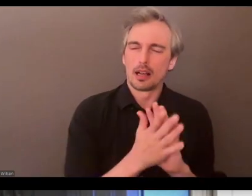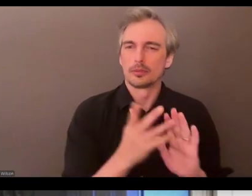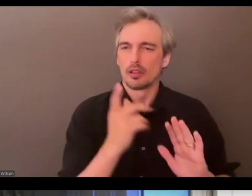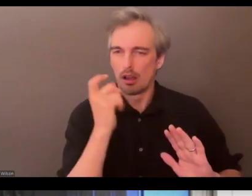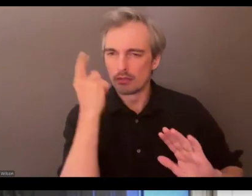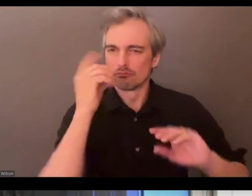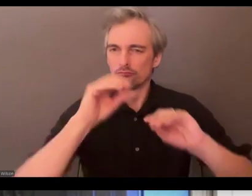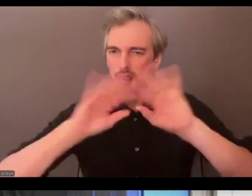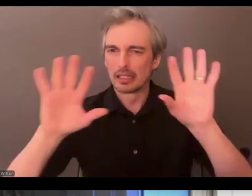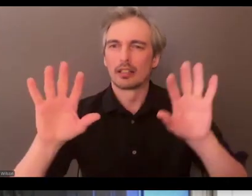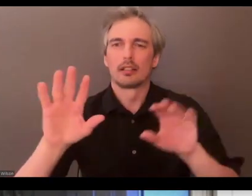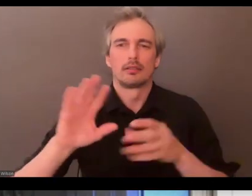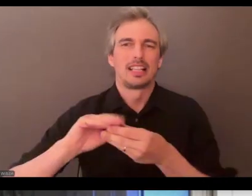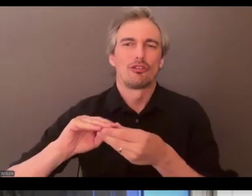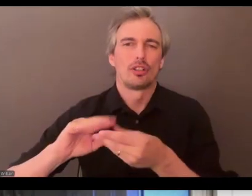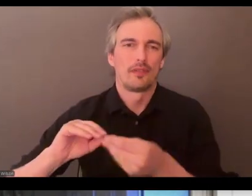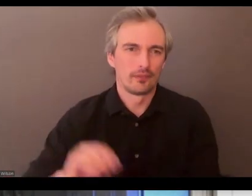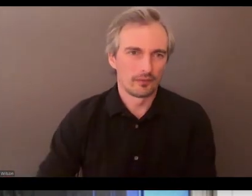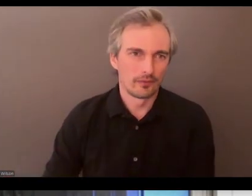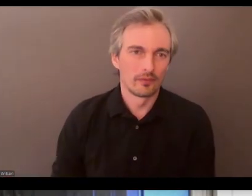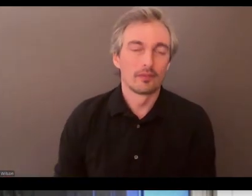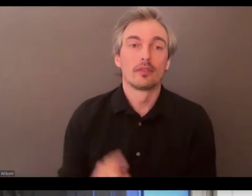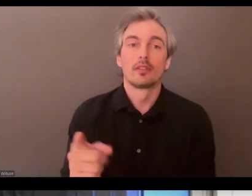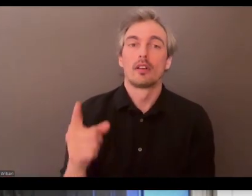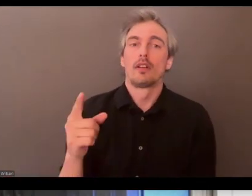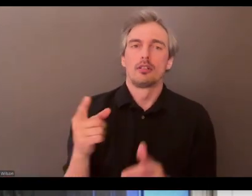グラフの主旨を述べるキャプションを書きましょう。